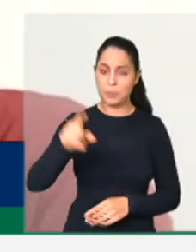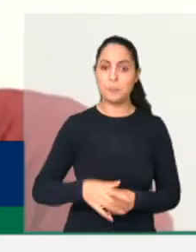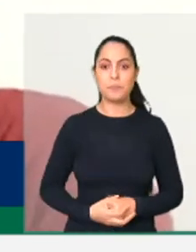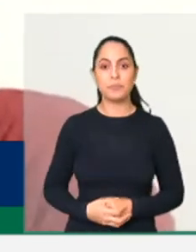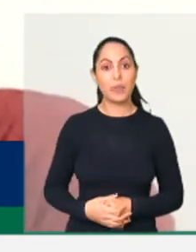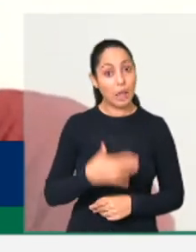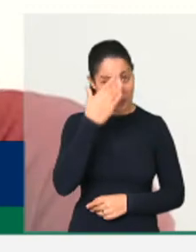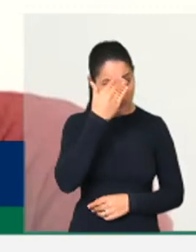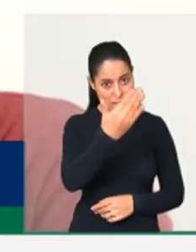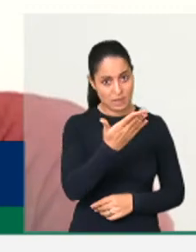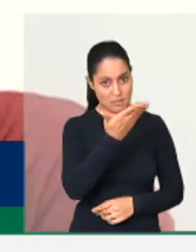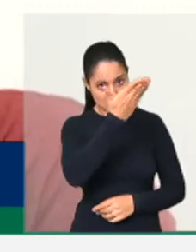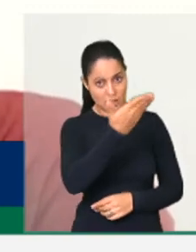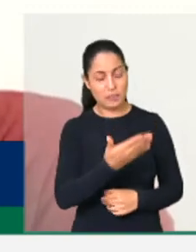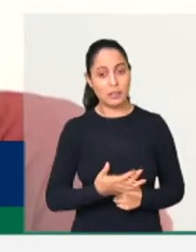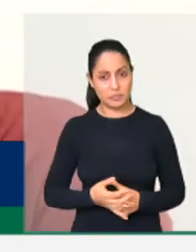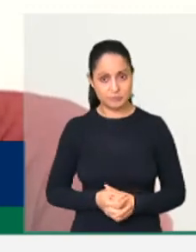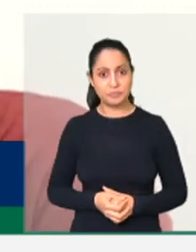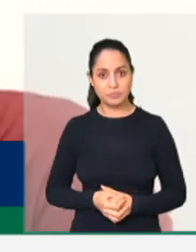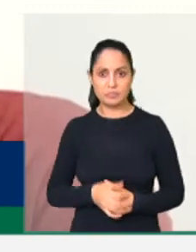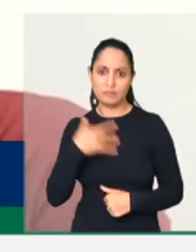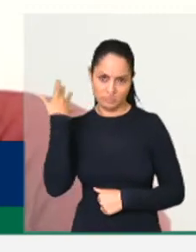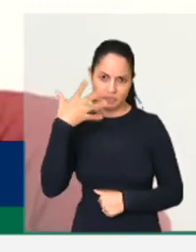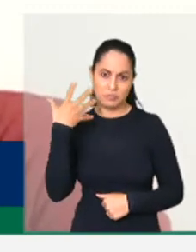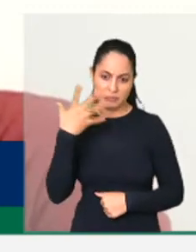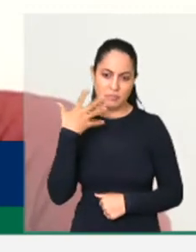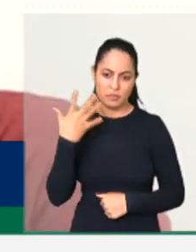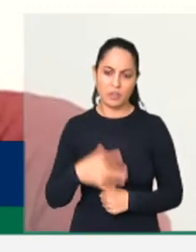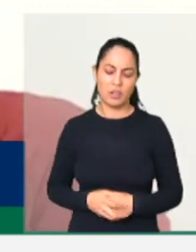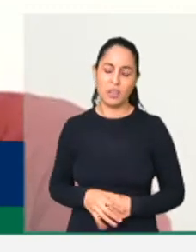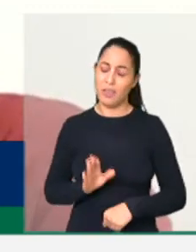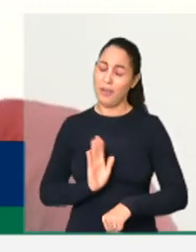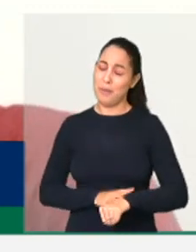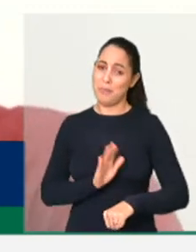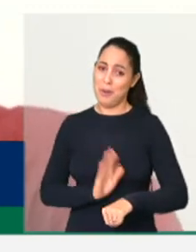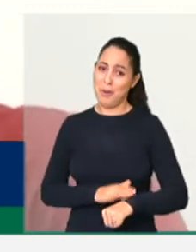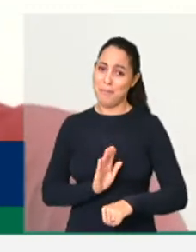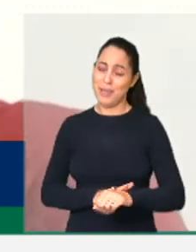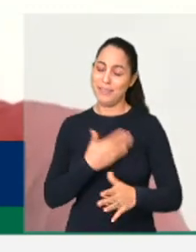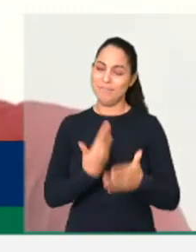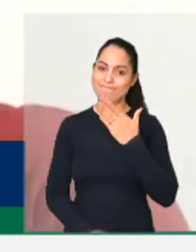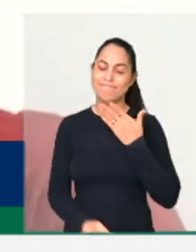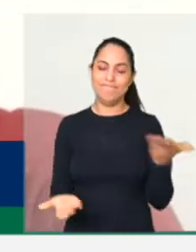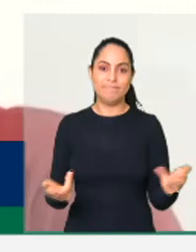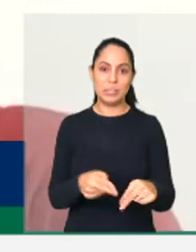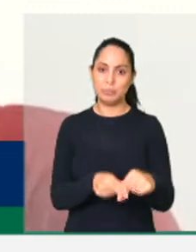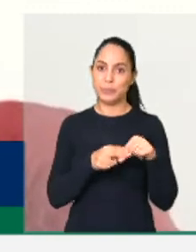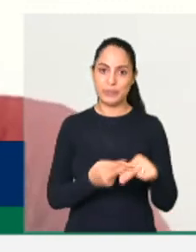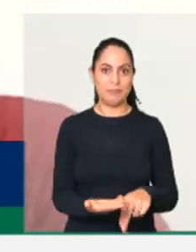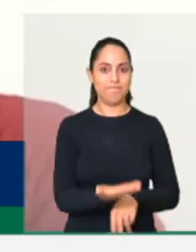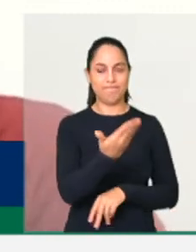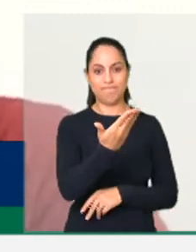PARTIDOS NA SEQUÊNCIA, MUITO OBRIGADO. [DEPUTADO]: PRESIDENTE PARA FACILITAR A OPOSIÇÃO E MINORIA EM FUNÇÃO DA ORIENTAÇÃO PSB